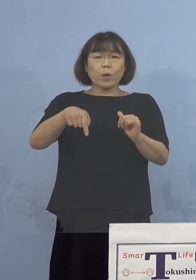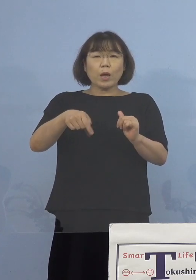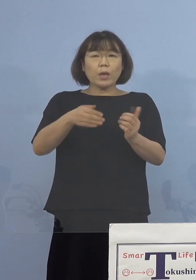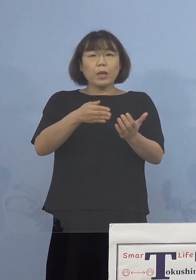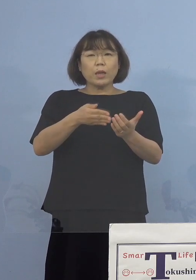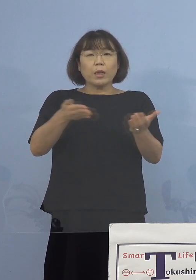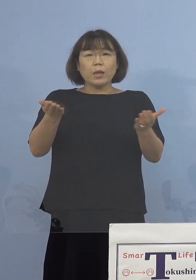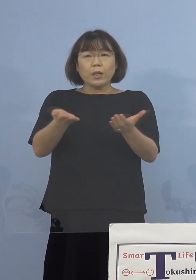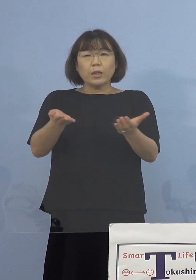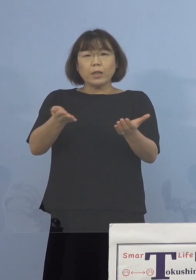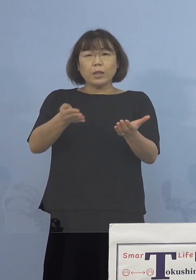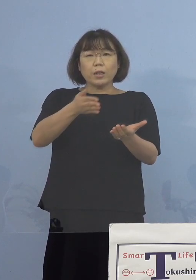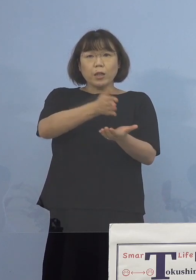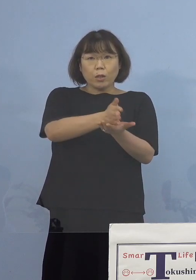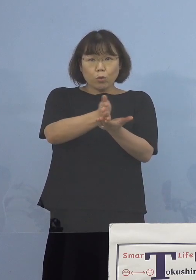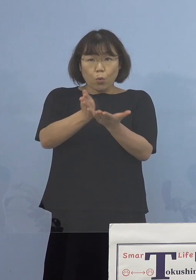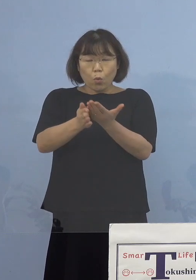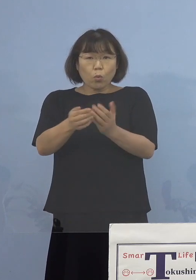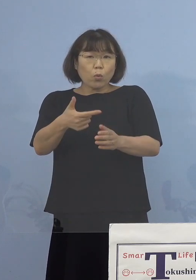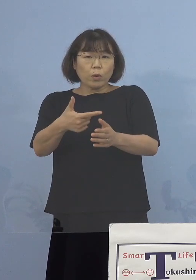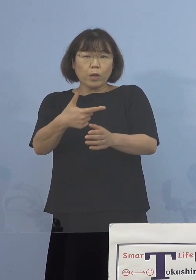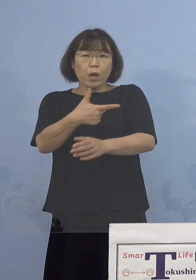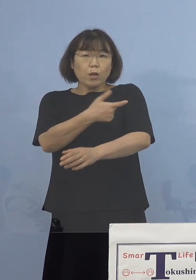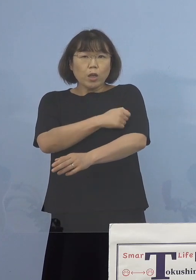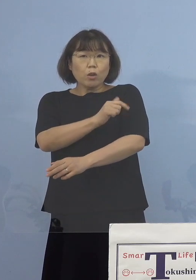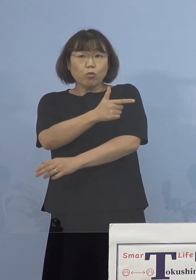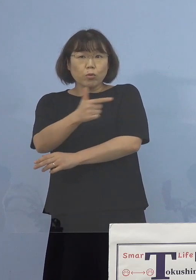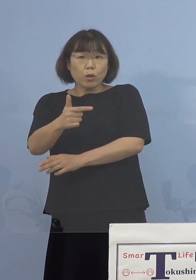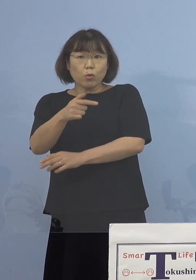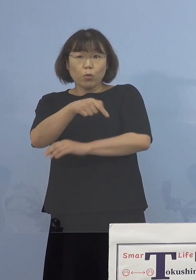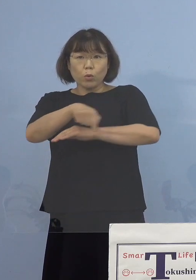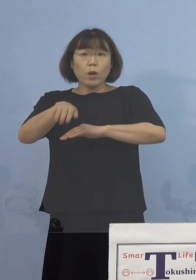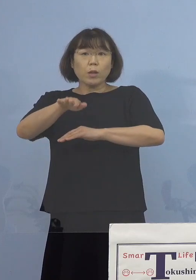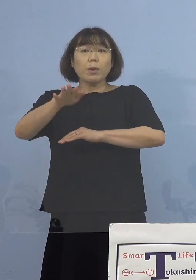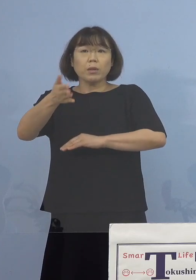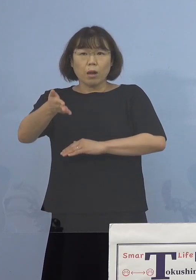（保健福祉部長） 現時点で、要請等があれば、我々も検討は